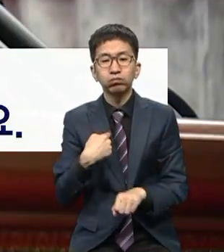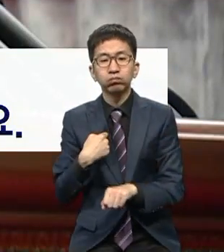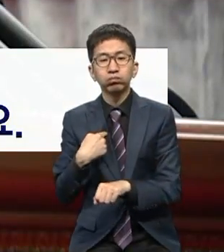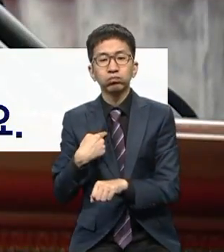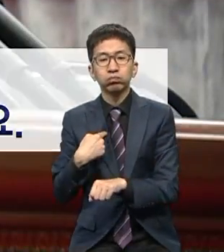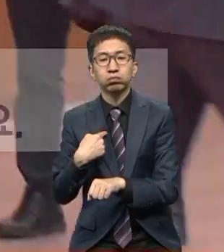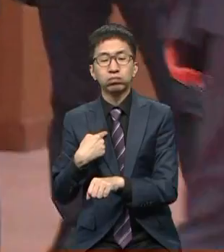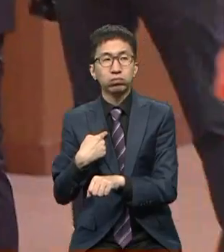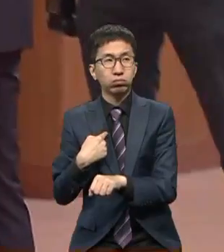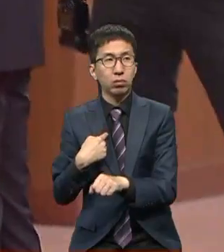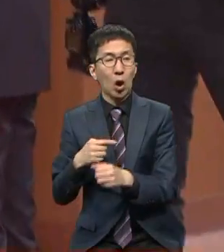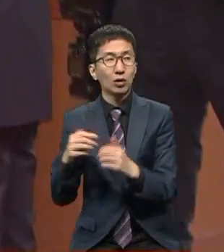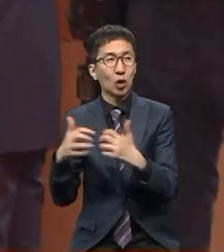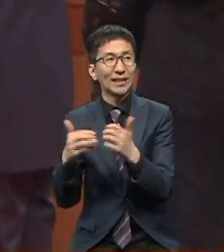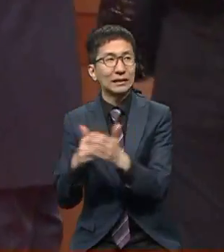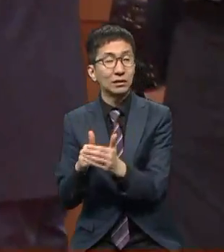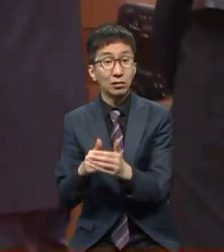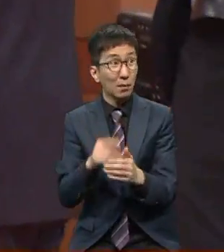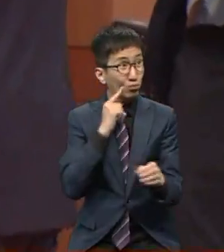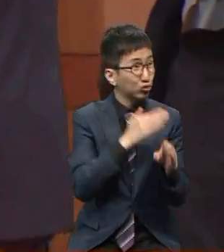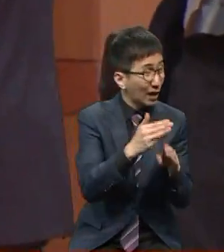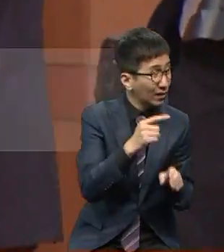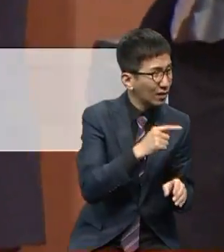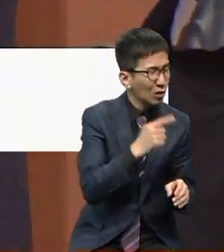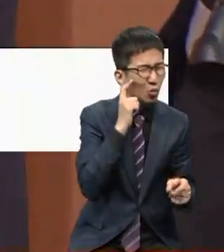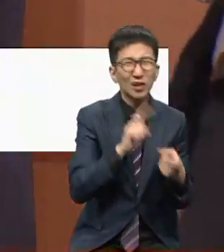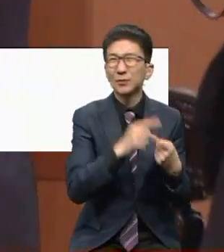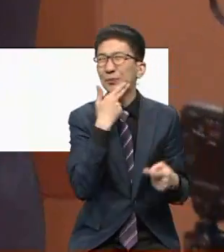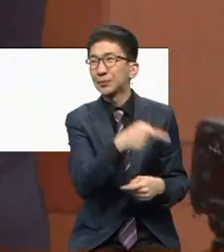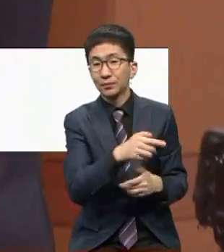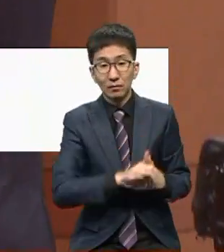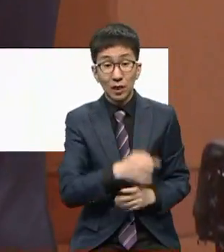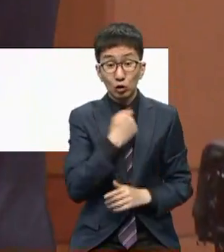(기자) 중국도 관련 국 노력을 지지한다는 원론적 입장만 내놓은 상황.